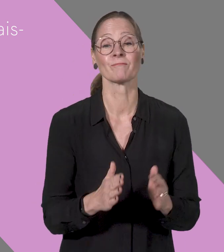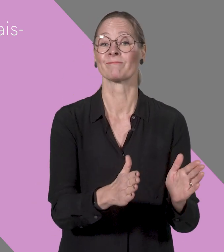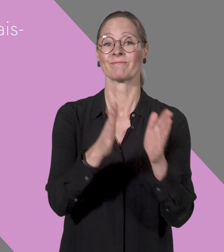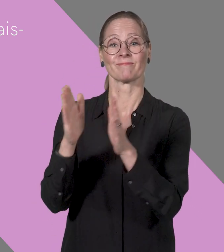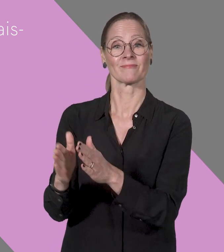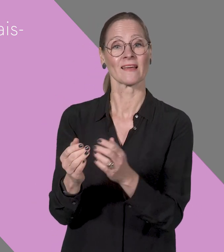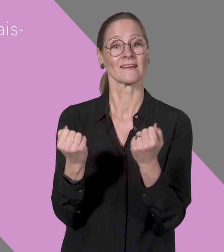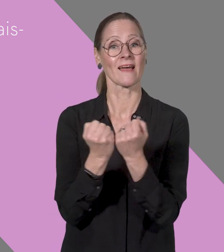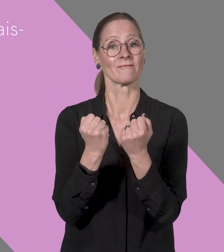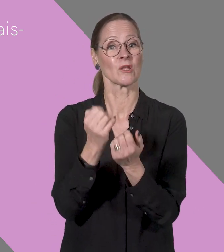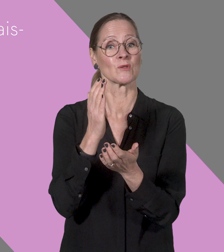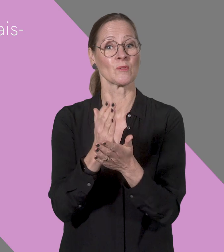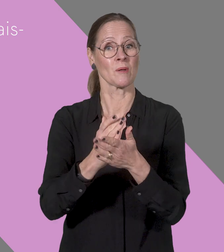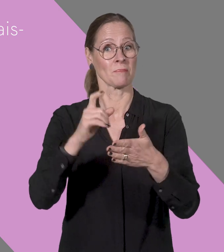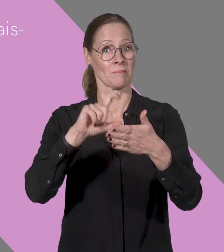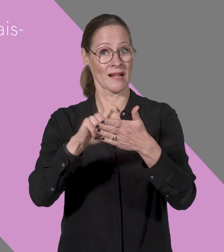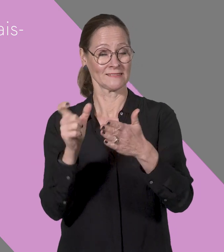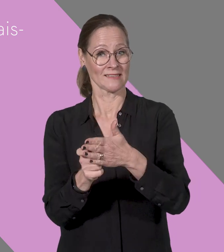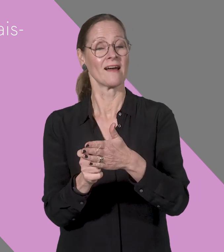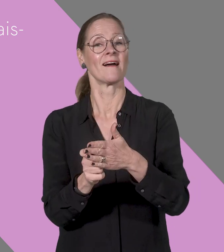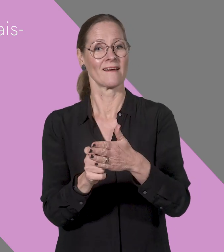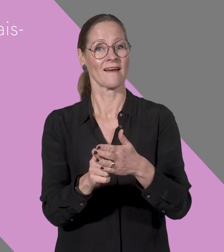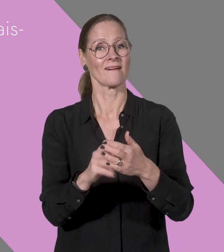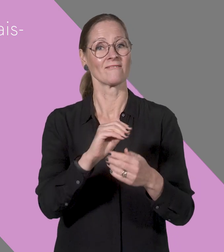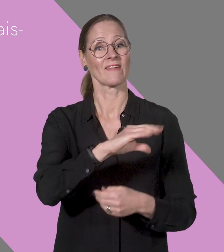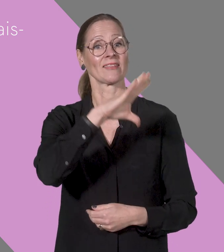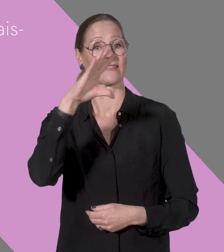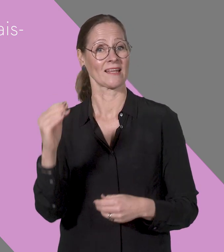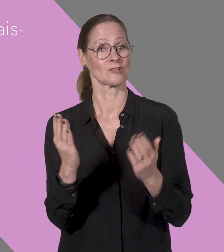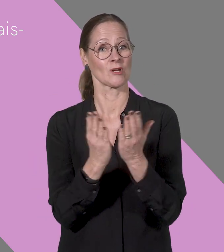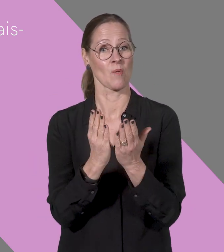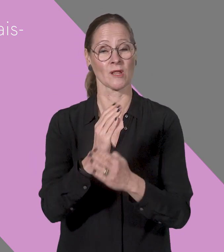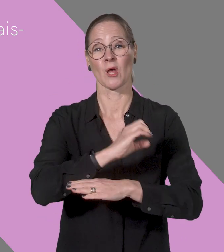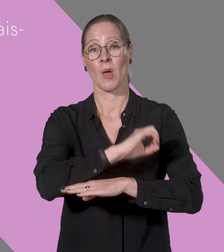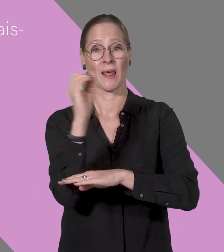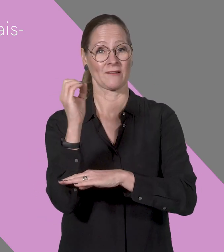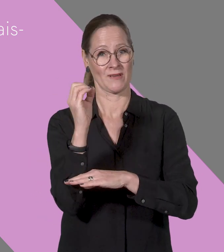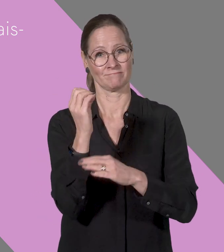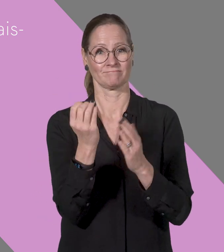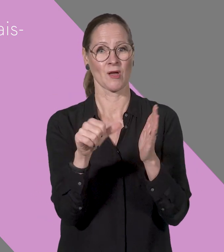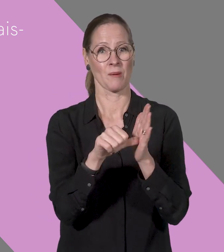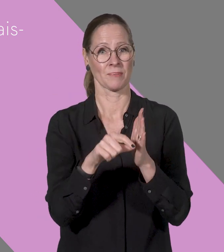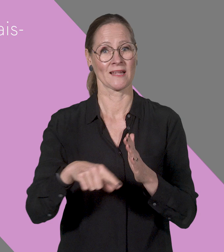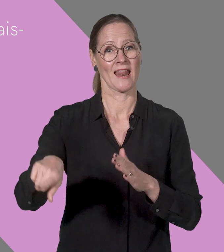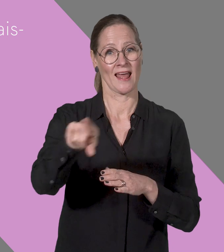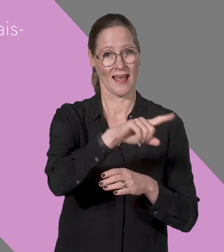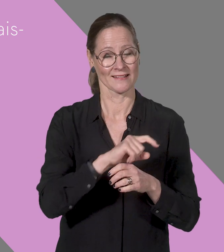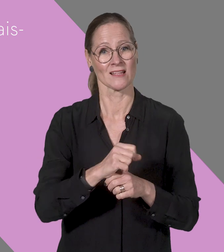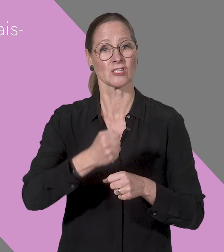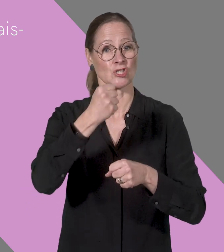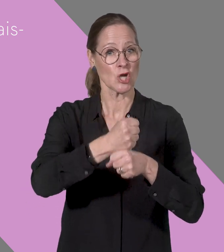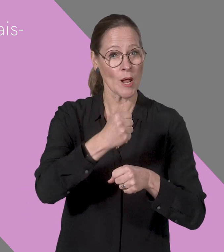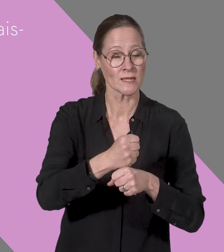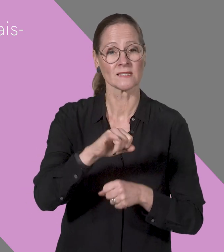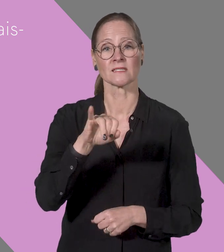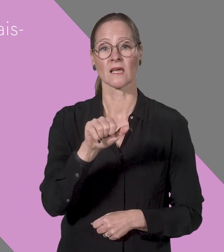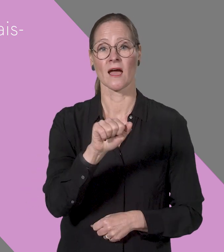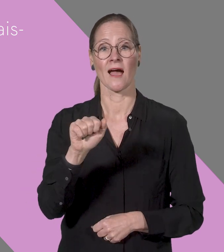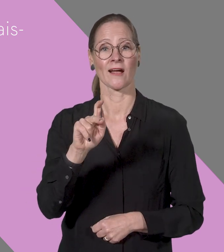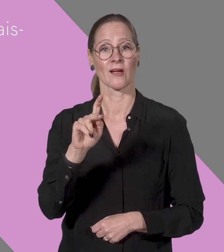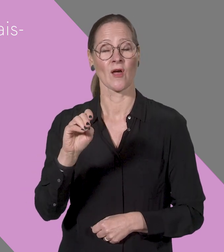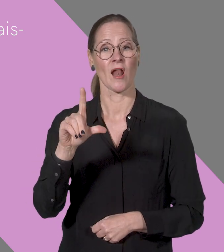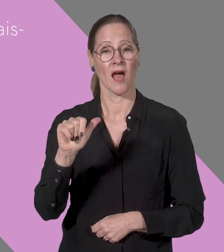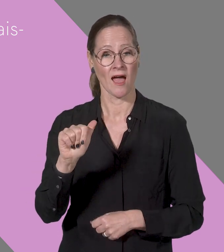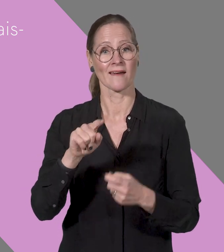Kaverijuttuja-palstalla Valteri-koulu Onervan oppilaat Joni Jaakkola -